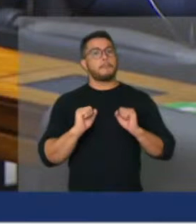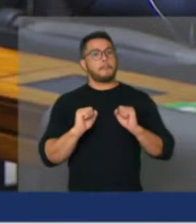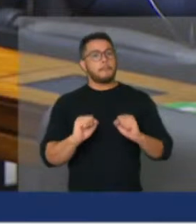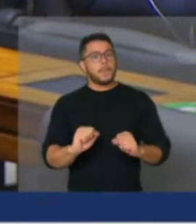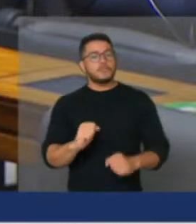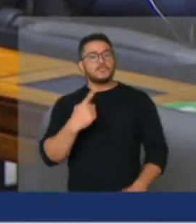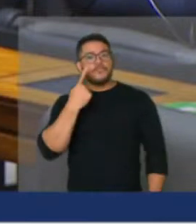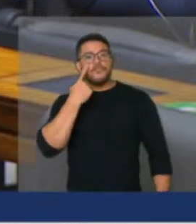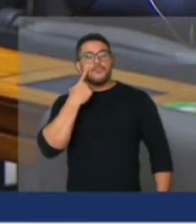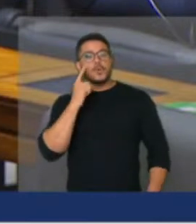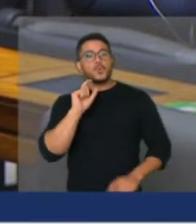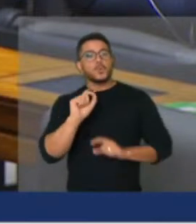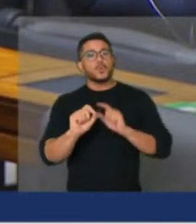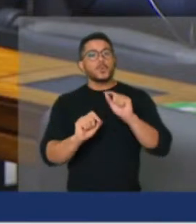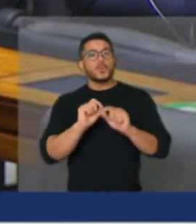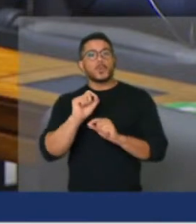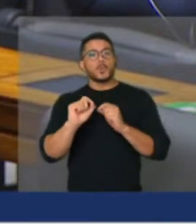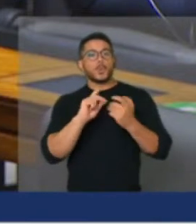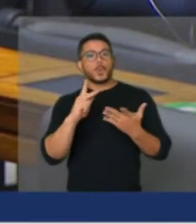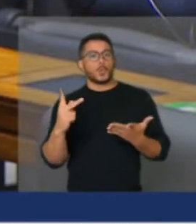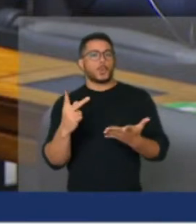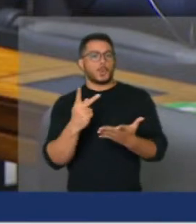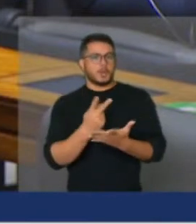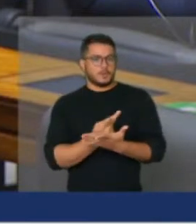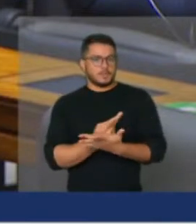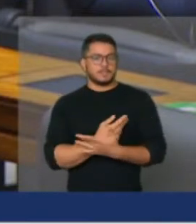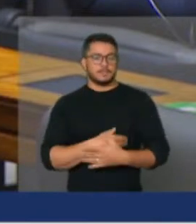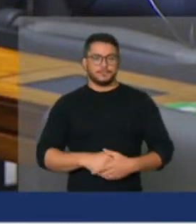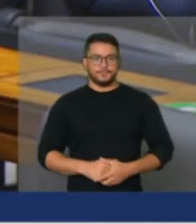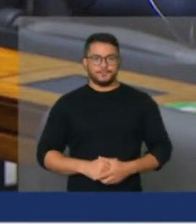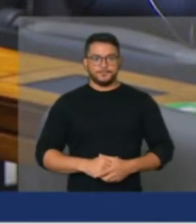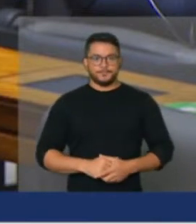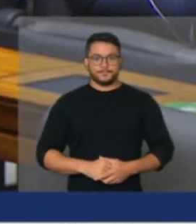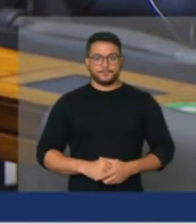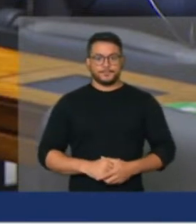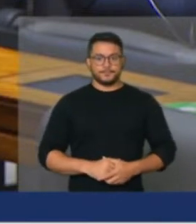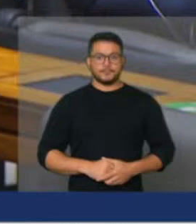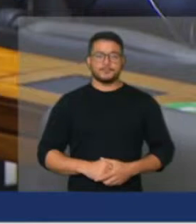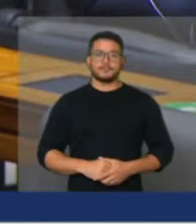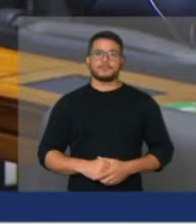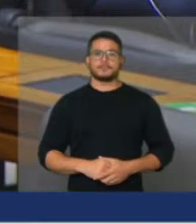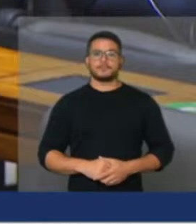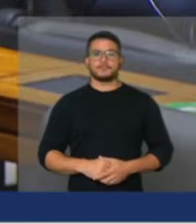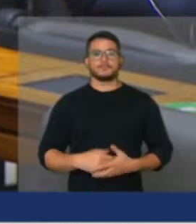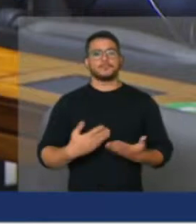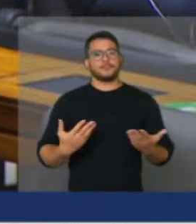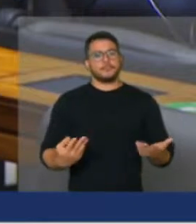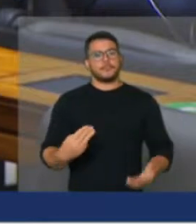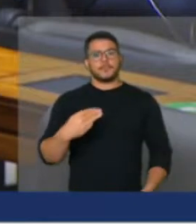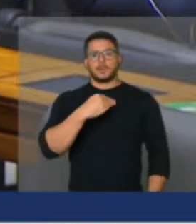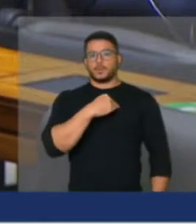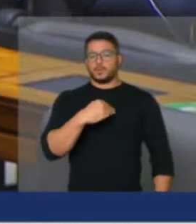IRREGULARIDADE. O PRÓPRIO MINISTRO JÁ DECLAROU... QUE TODOS ESSES DADOS CONSTAM DA DECLARAÇÃO DE BENS DO